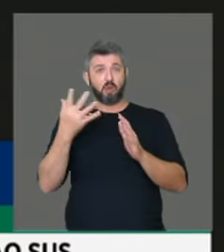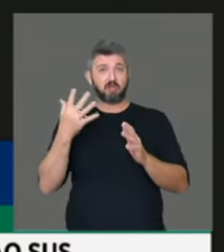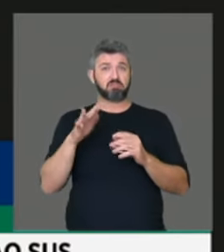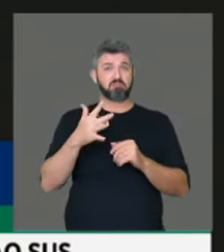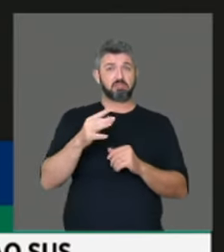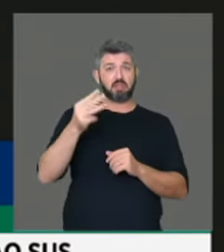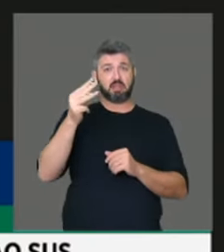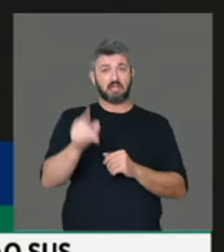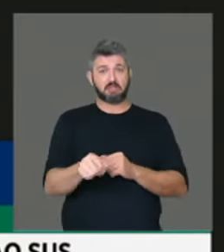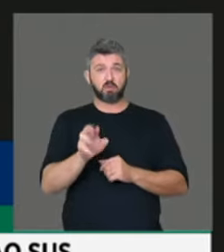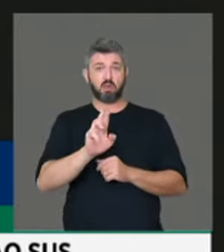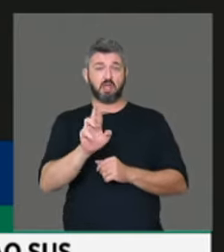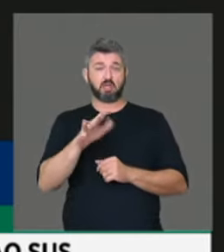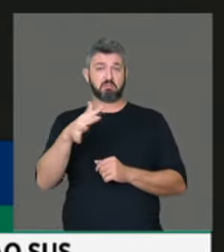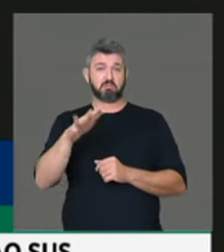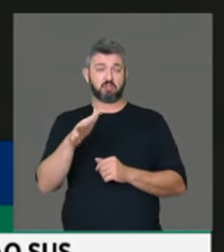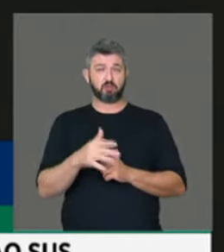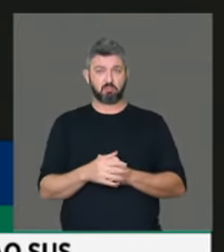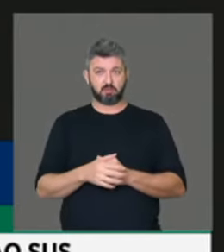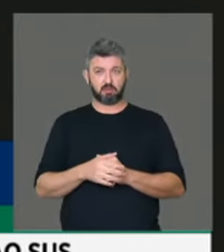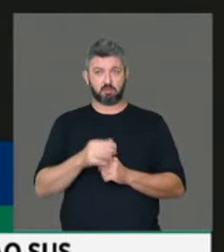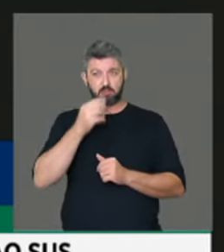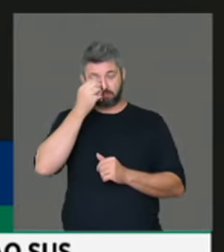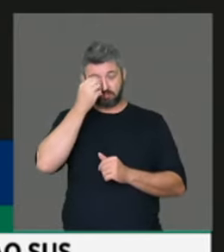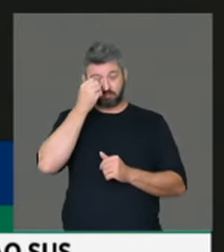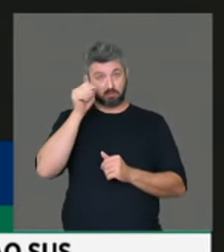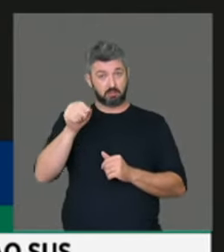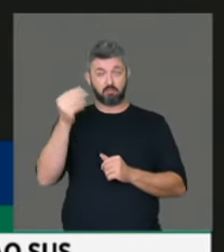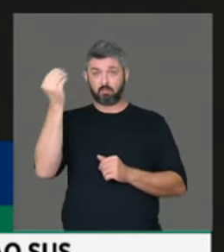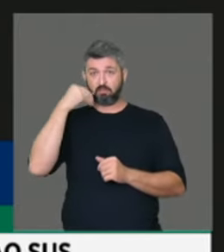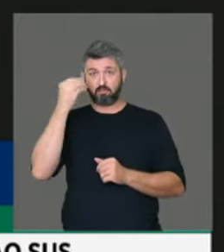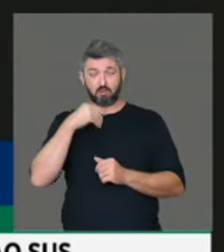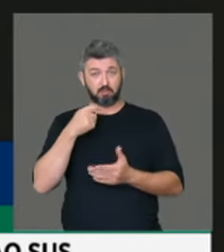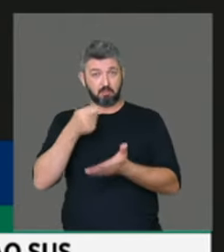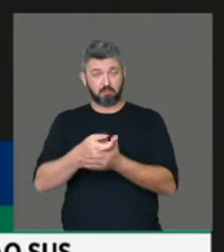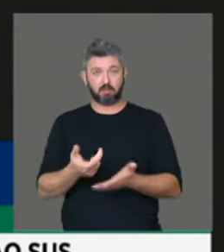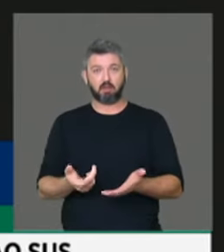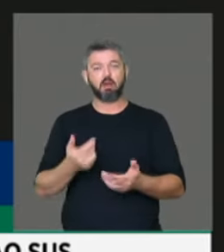DE 3 MIL REAIS E AINDA É INSUFICIENTE. NESSE MOMENTO QUE A GENTE TENHA UMA